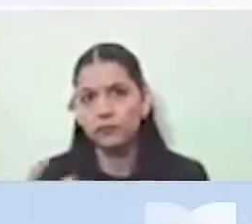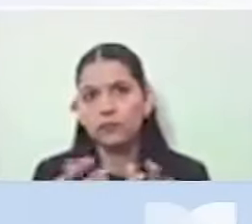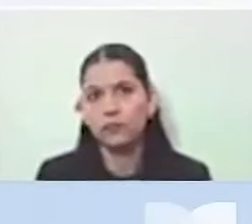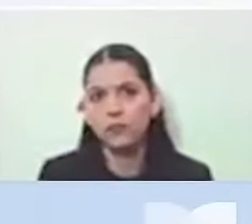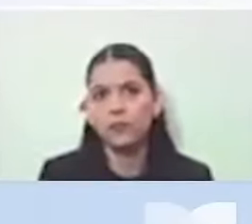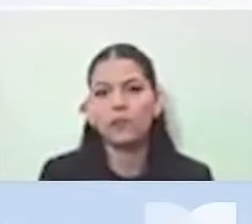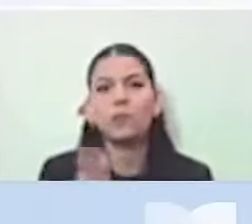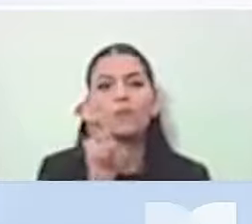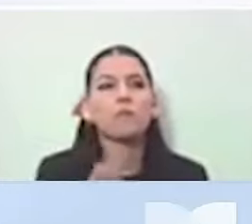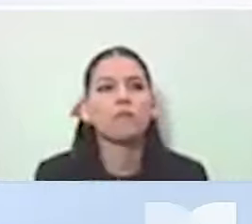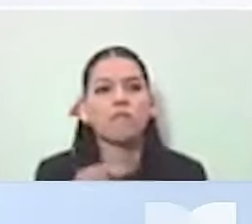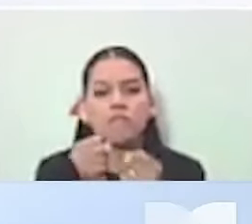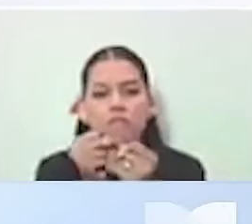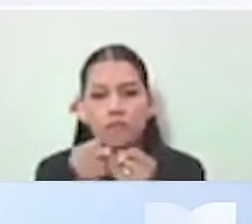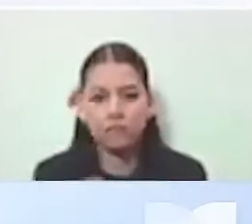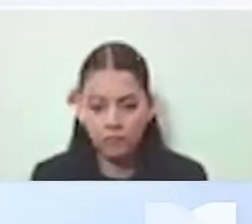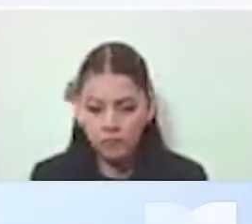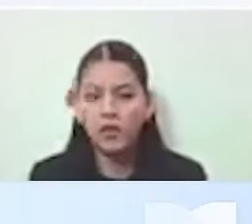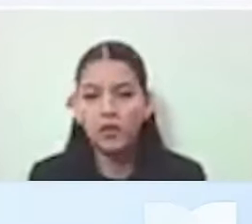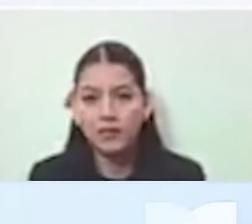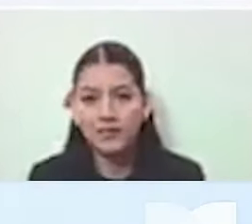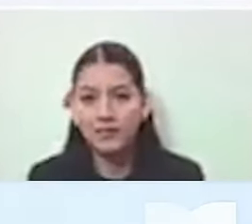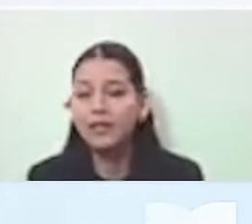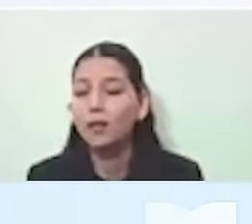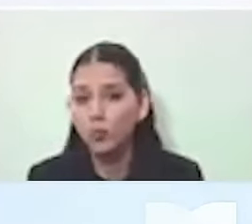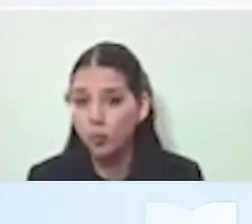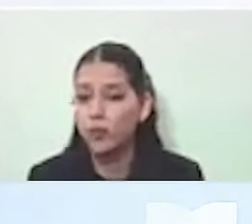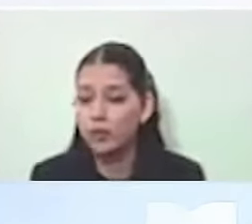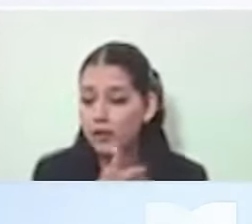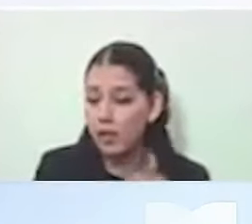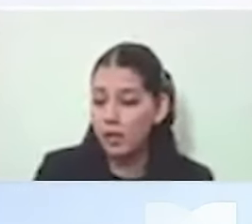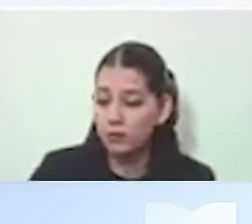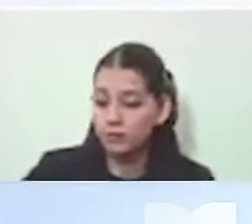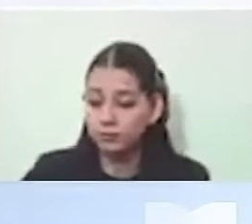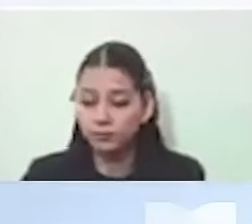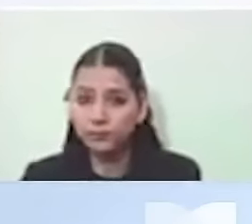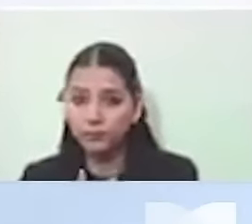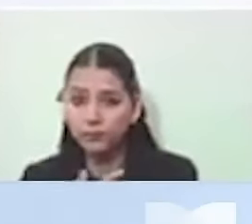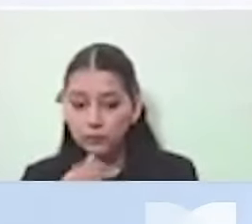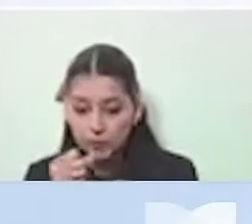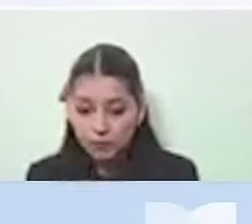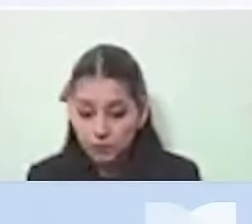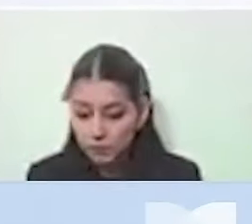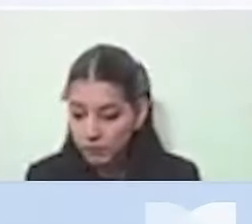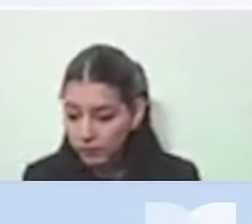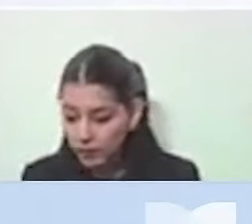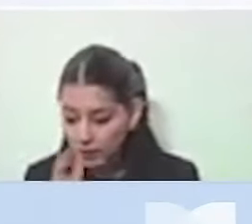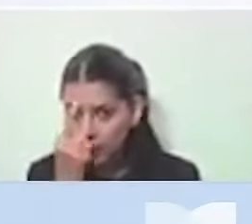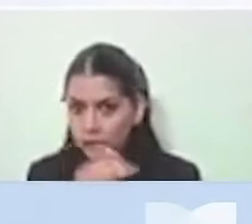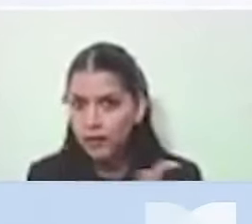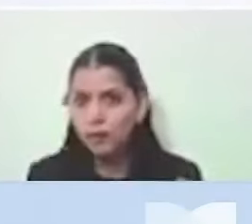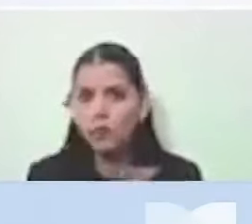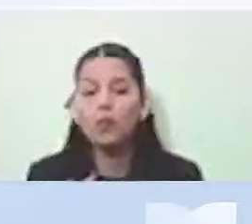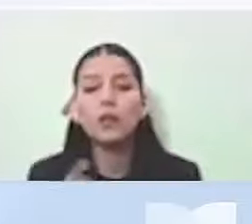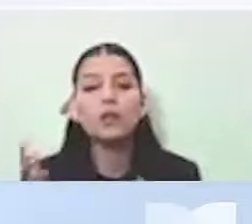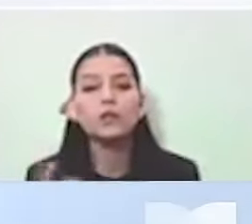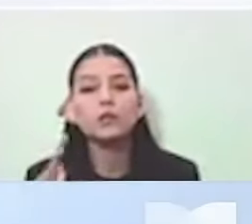UNIDOS, PARALIZADAS POR UN INCIDENTE DE SEGURIDAD CON DOS INSPECTORES ESTADOUNIDENSES, PUES ES DE ASEGURAR QUE CADA UNO LOS EMPLEADOS DE NOSOTROS